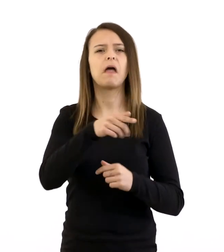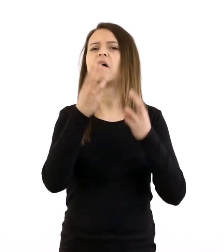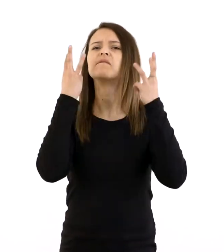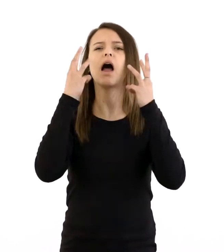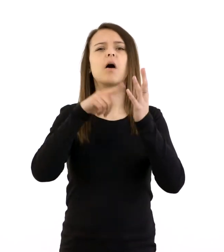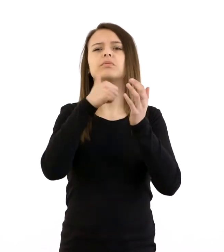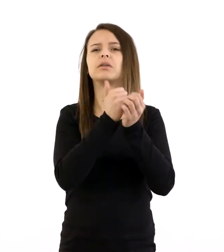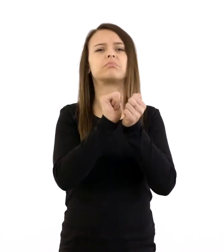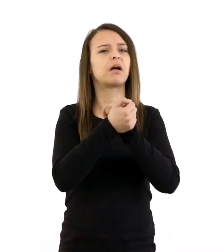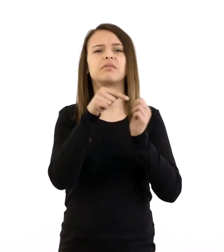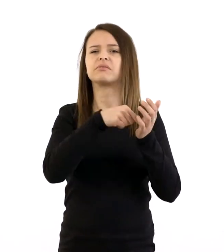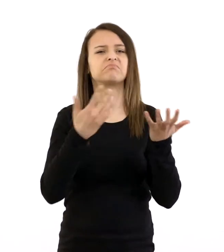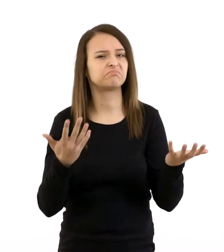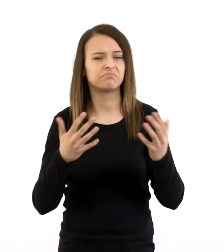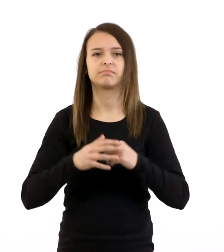Najważniejsze zmiany w ustawie to: